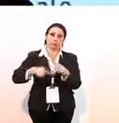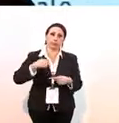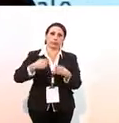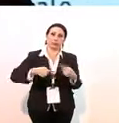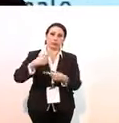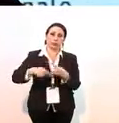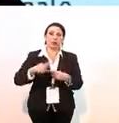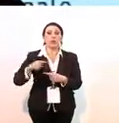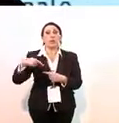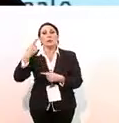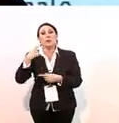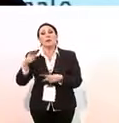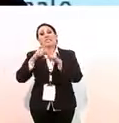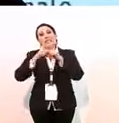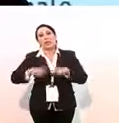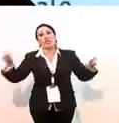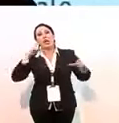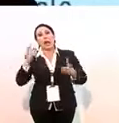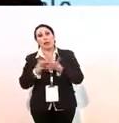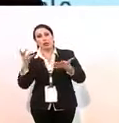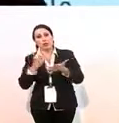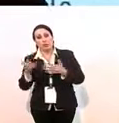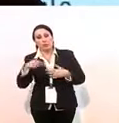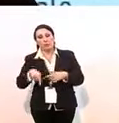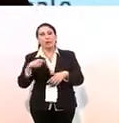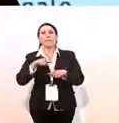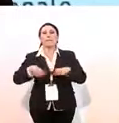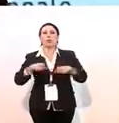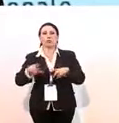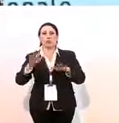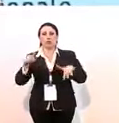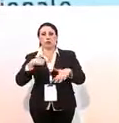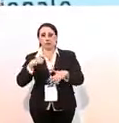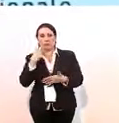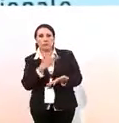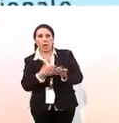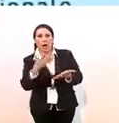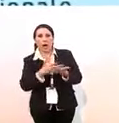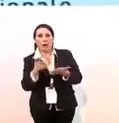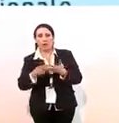il problema del bonus 18enni personalmente ho scritto al Comandante Generale della Guardia